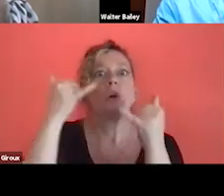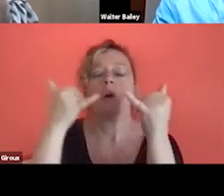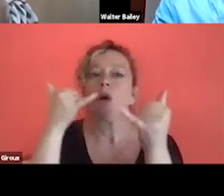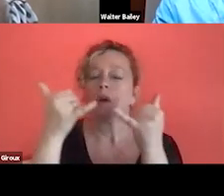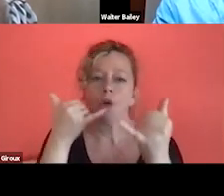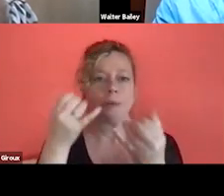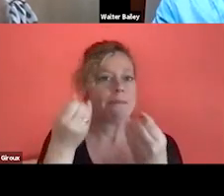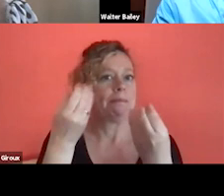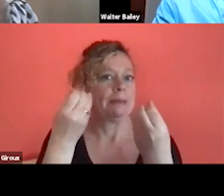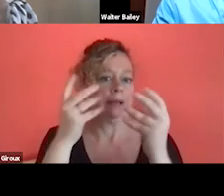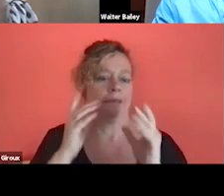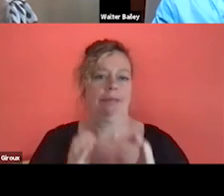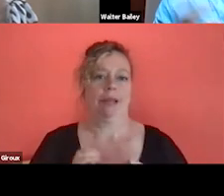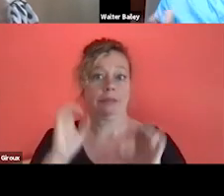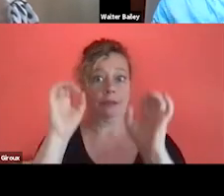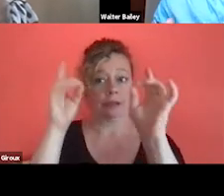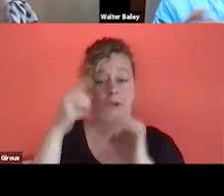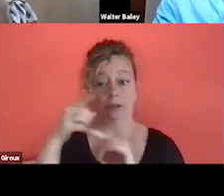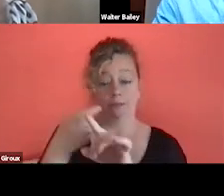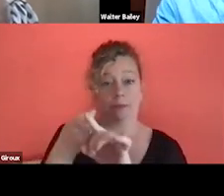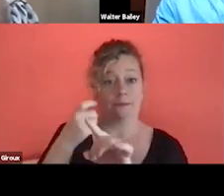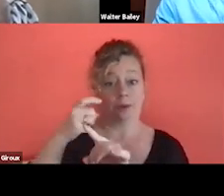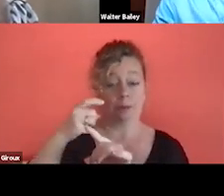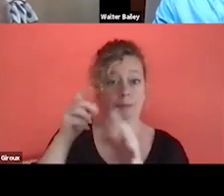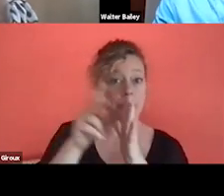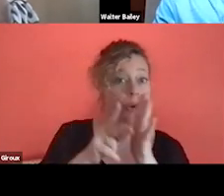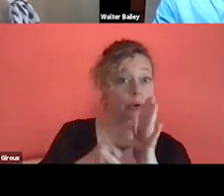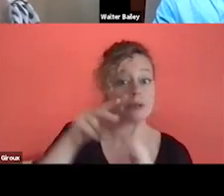para educarlos sobre los protocolos de PPE,